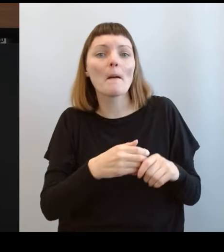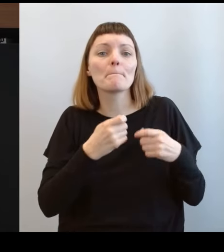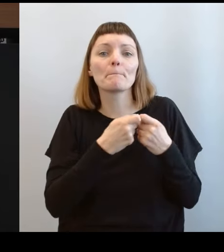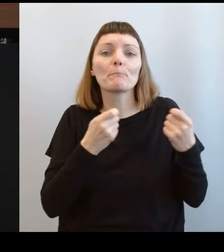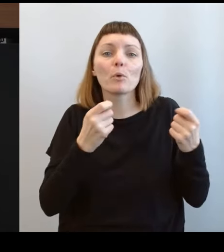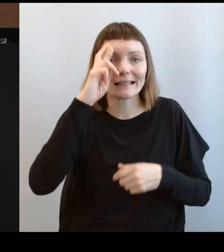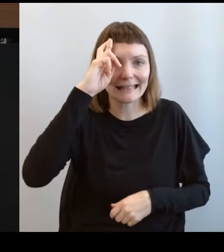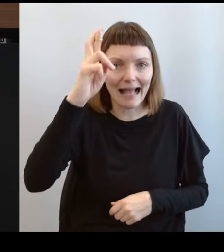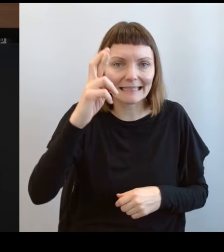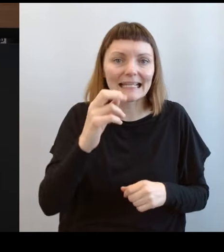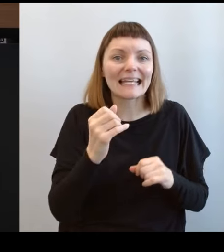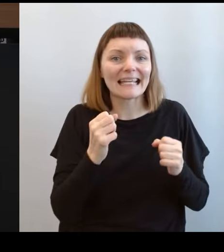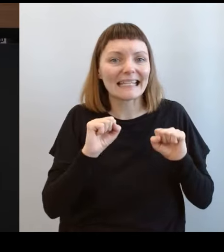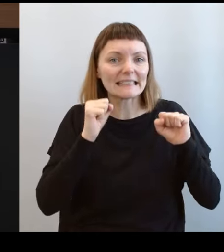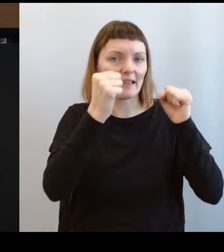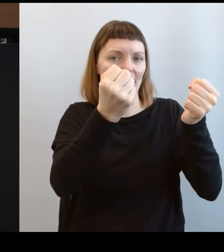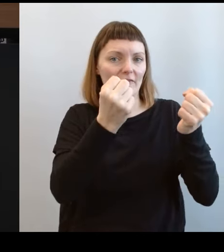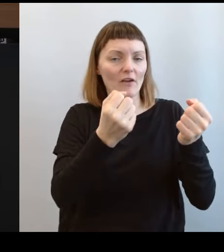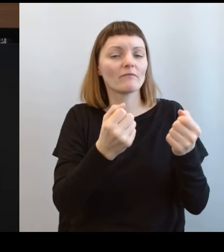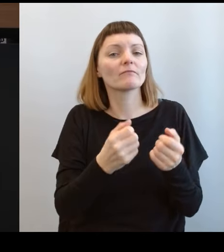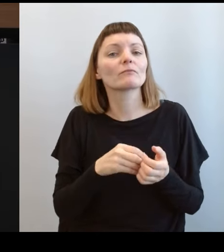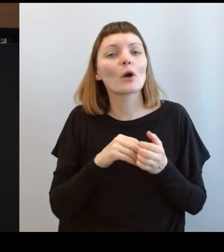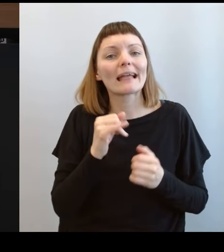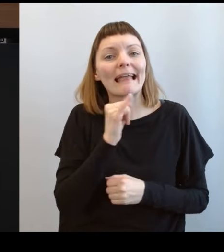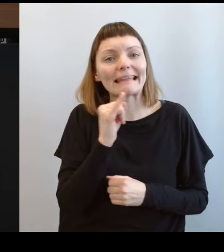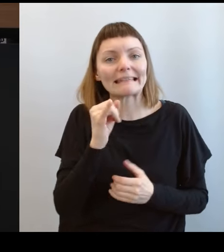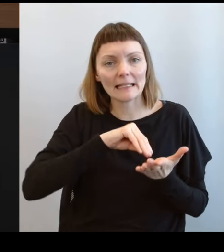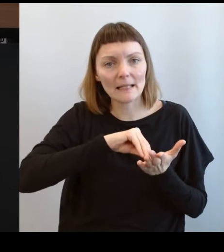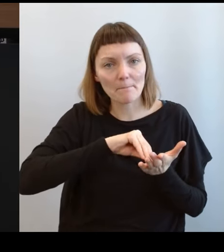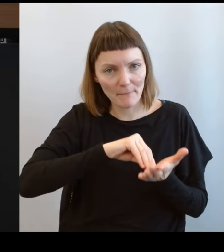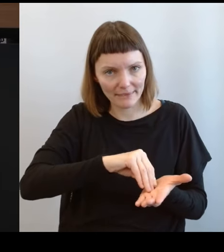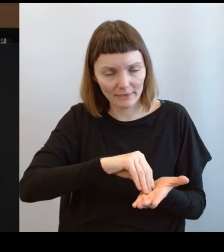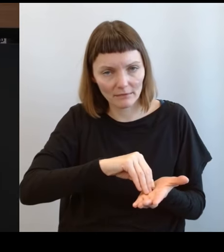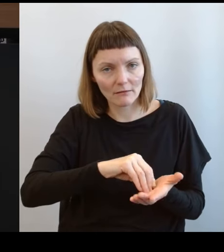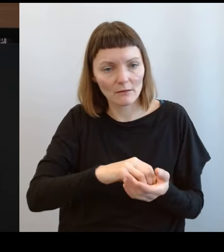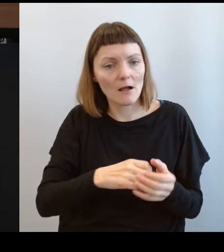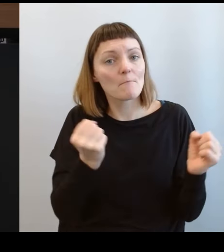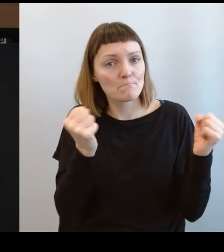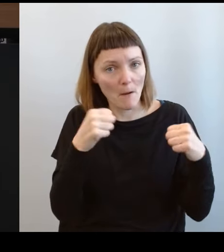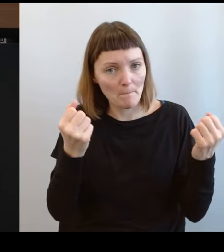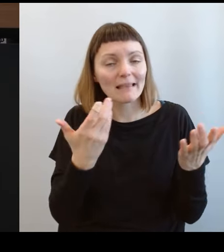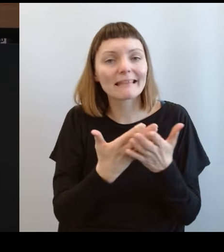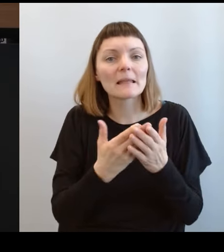beschlossen und schlägt vor die Indexmieten statt an die Inflationsrate an die allgemeine Entwicklung der